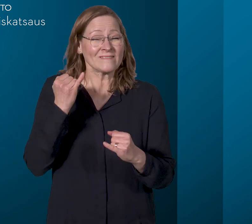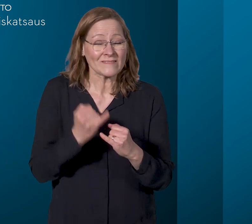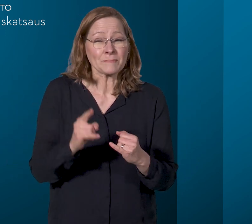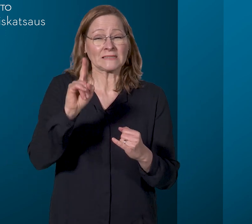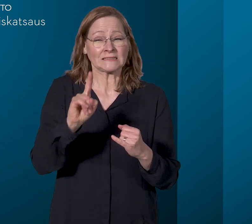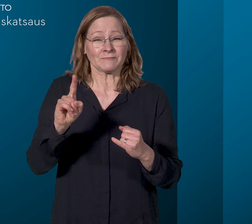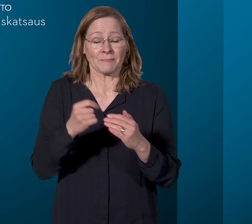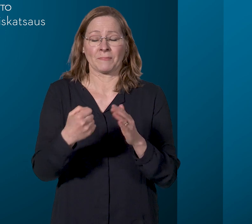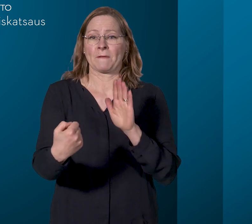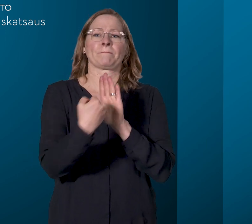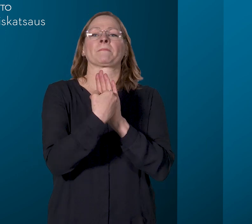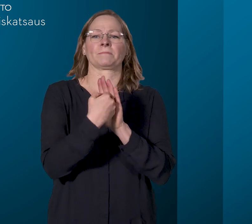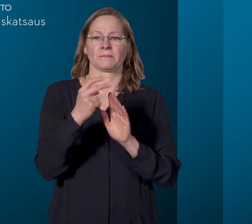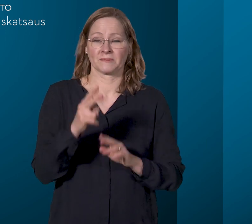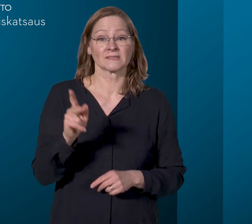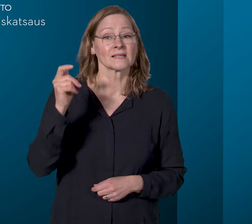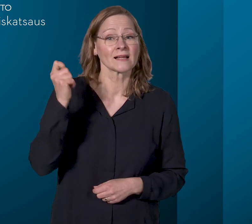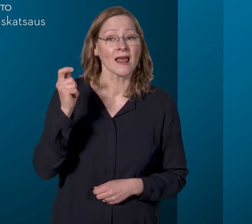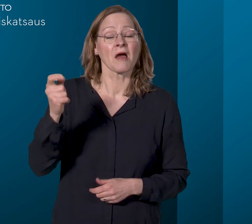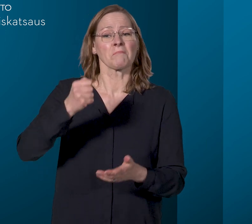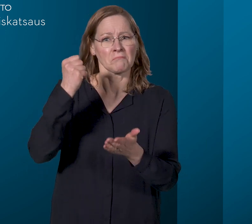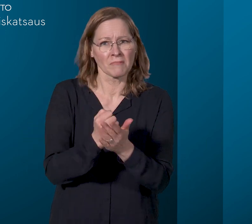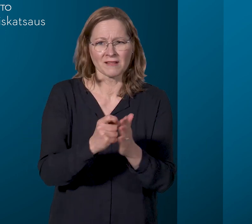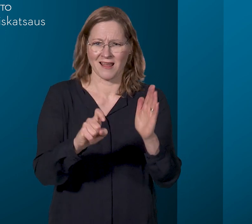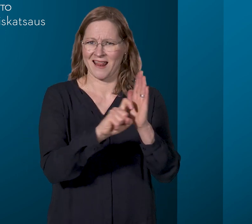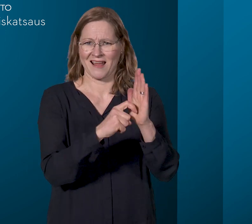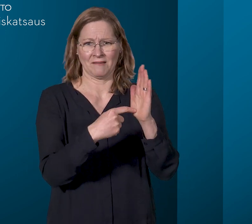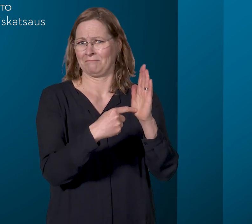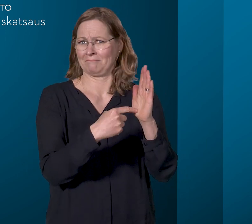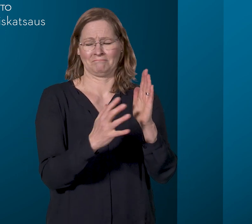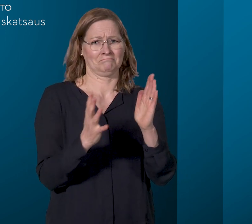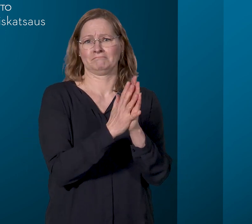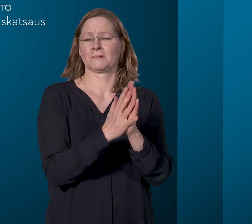Viimeisimpänä takaiskuna Kela on päättänyt lain ja sen hengen vastaisesti -